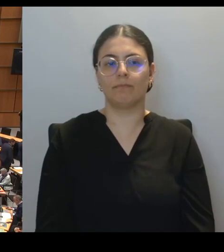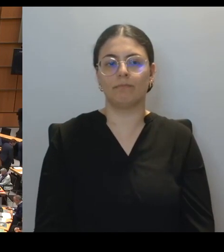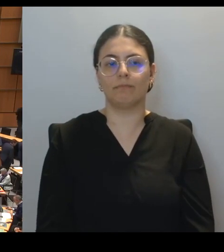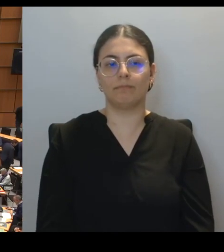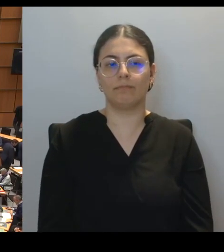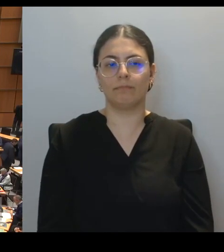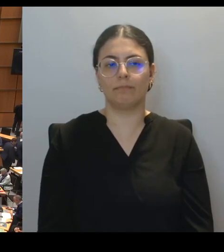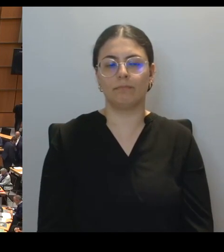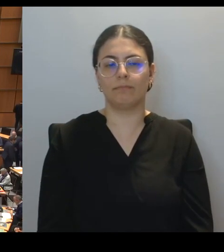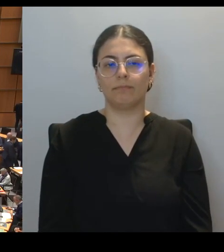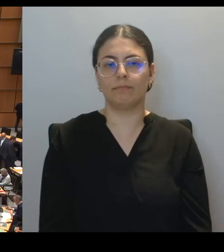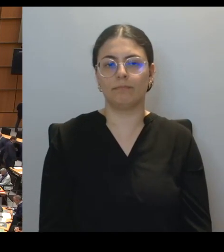Ich bin die Maja